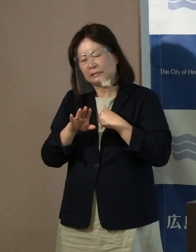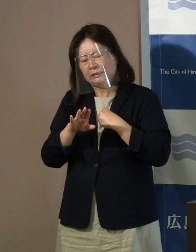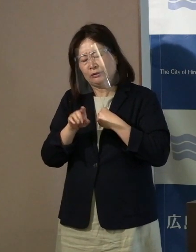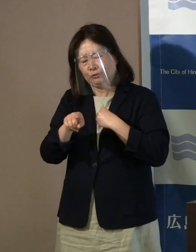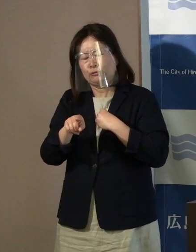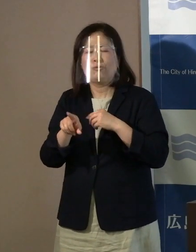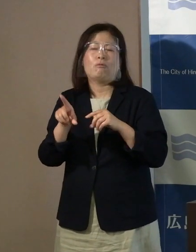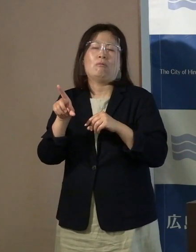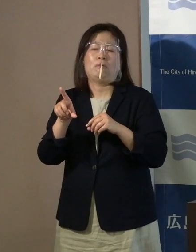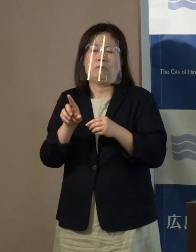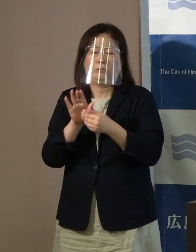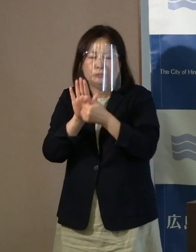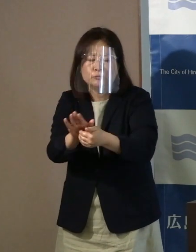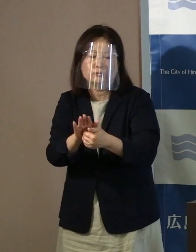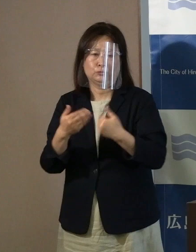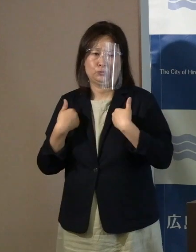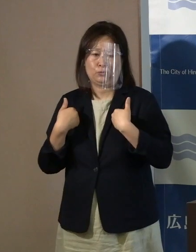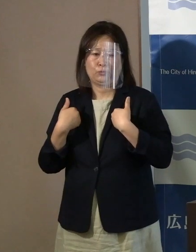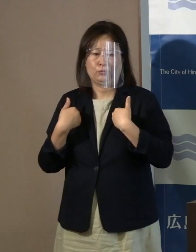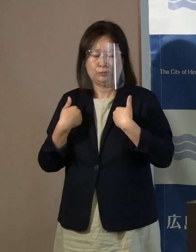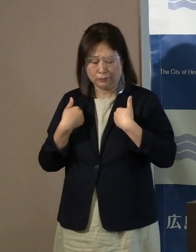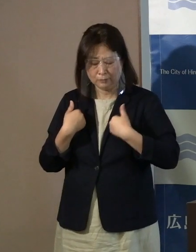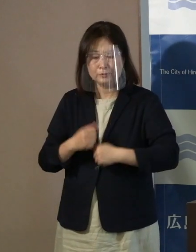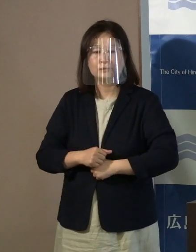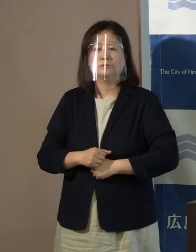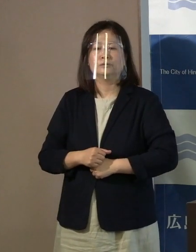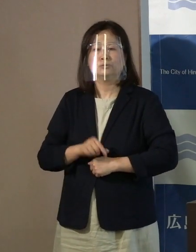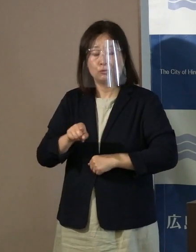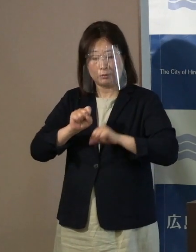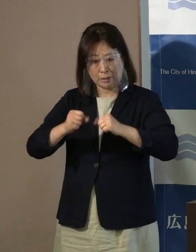そしてそれが､やらなきゃいけない状況だ ということを理解していただくために､